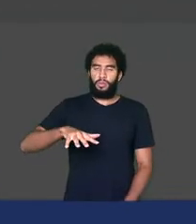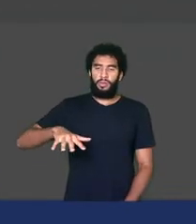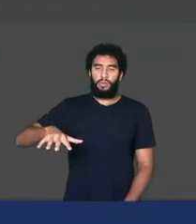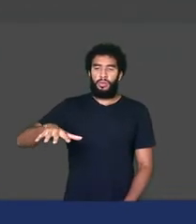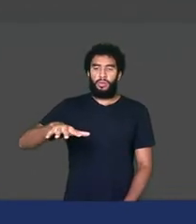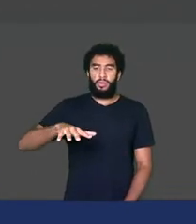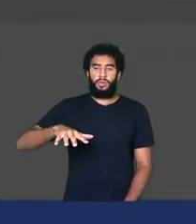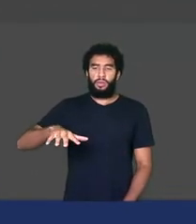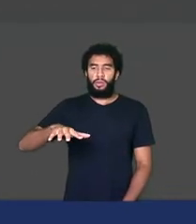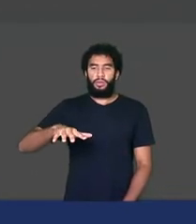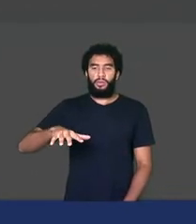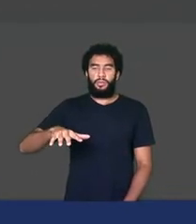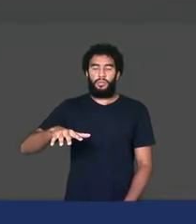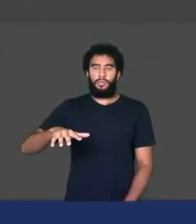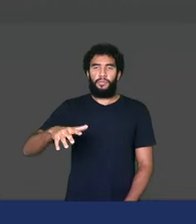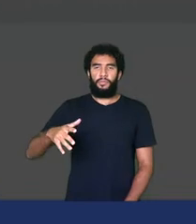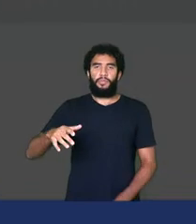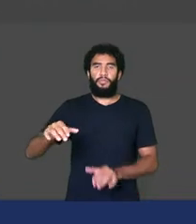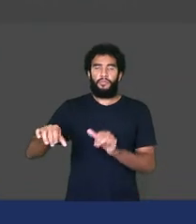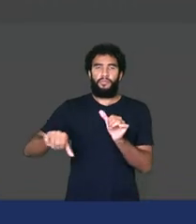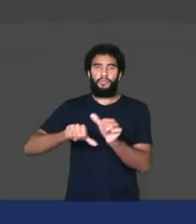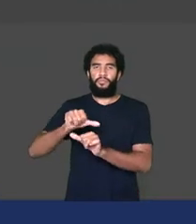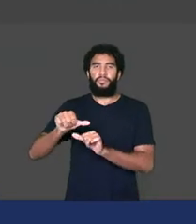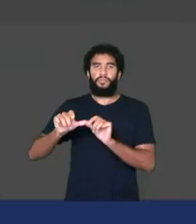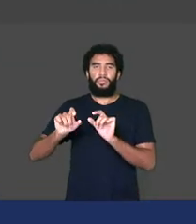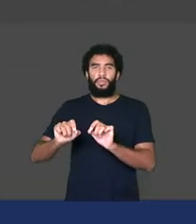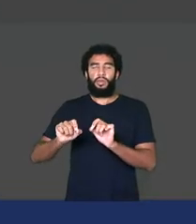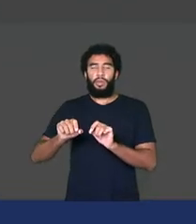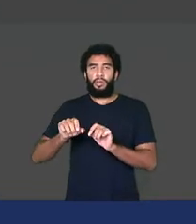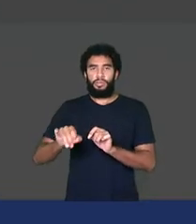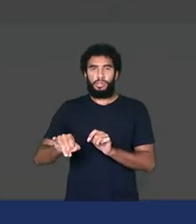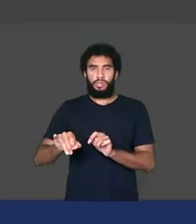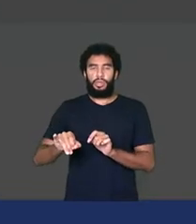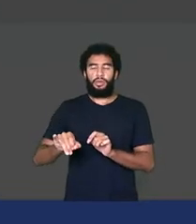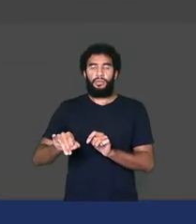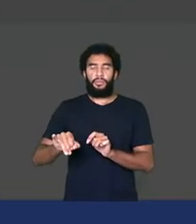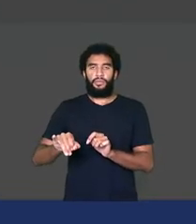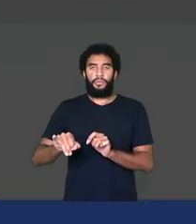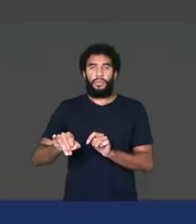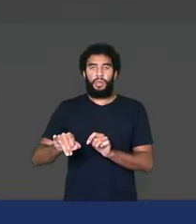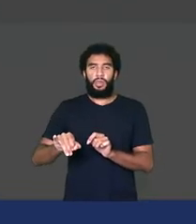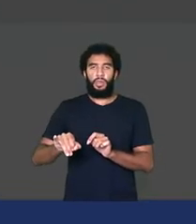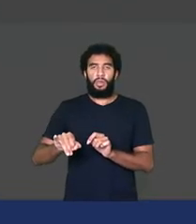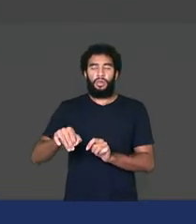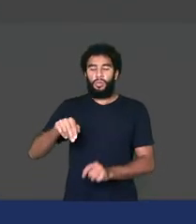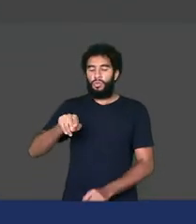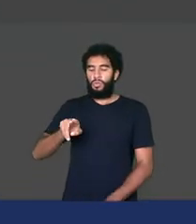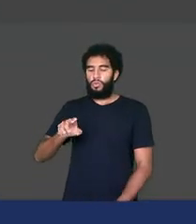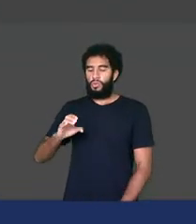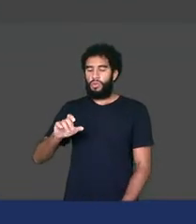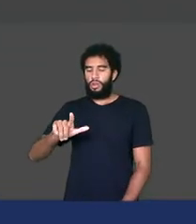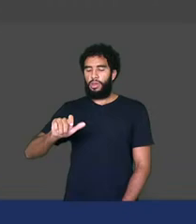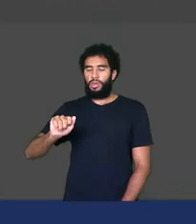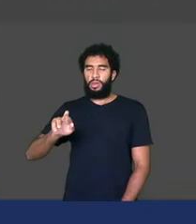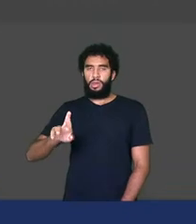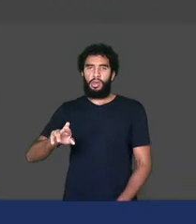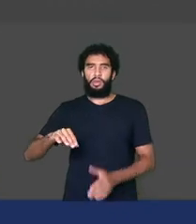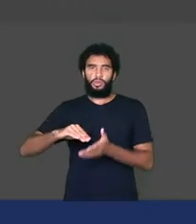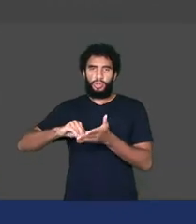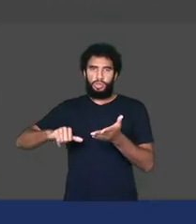PAÍSES GARANTISSEM A UNIDADE TERRITORIAL DA EX-REPÚBLICA SOVIÉTICA EM TROCA QUE A MESMA RENUNCIASSE ÀS ARMAS NUCLEARES. O DESARMAMENTO PELO VISTO NÃO FUNCIONOU E É POR